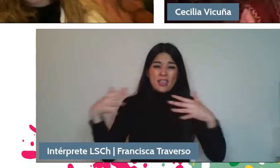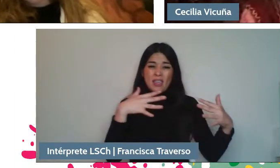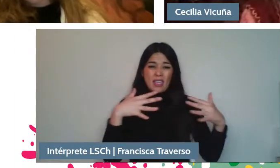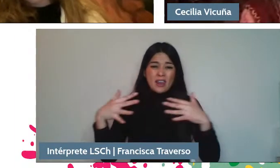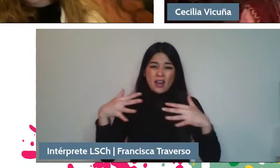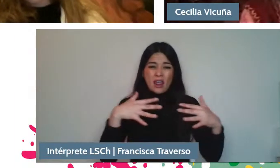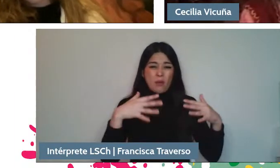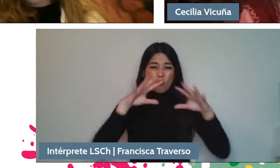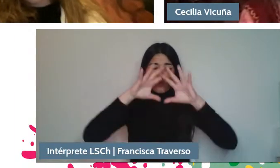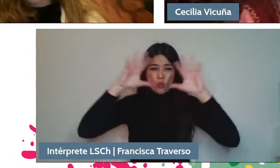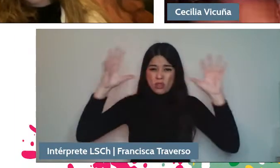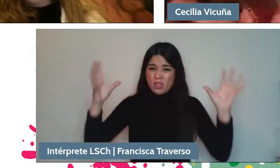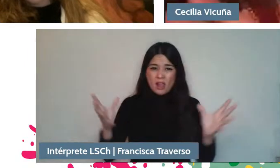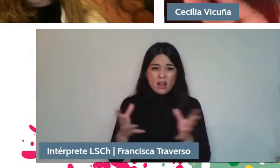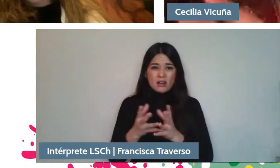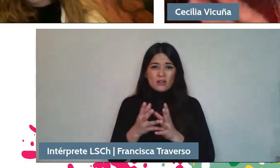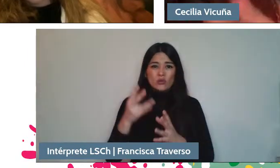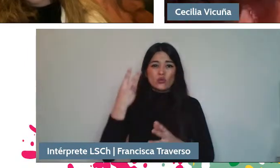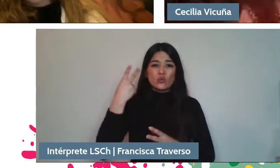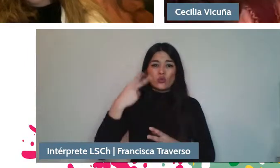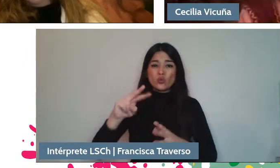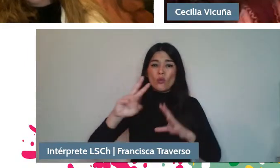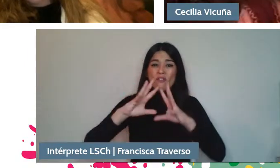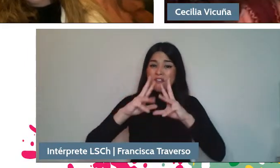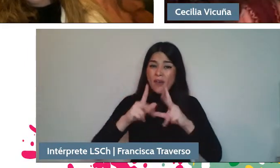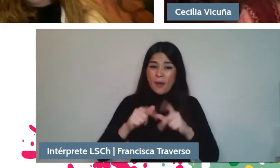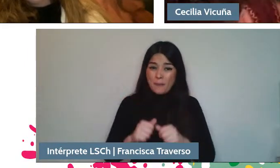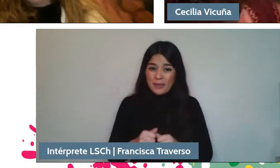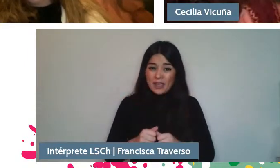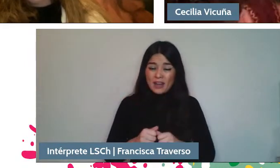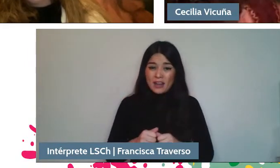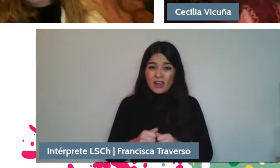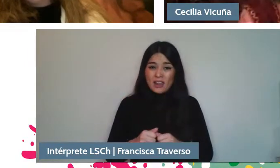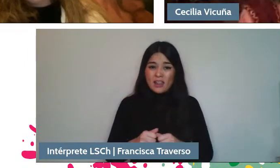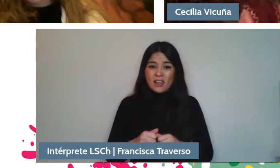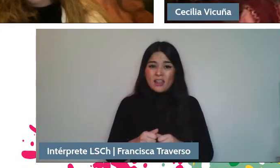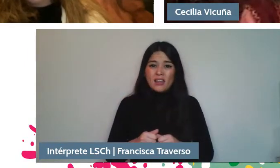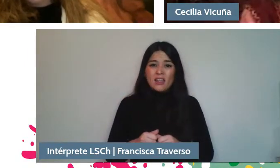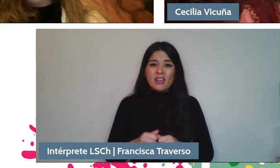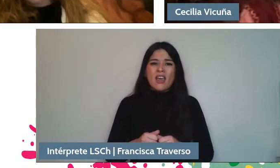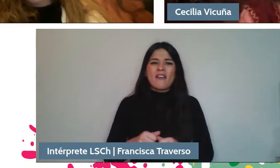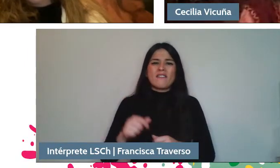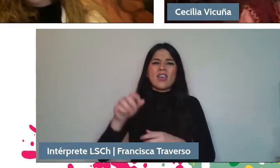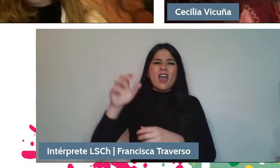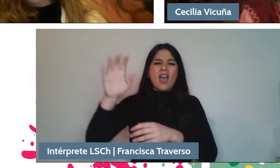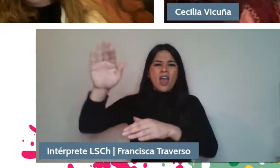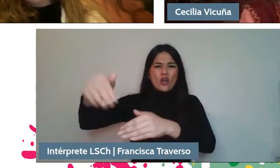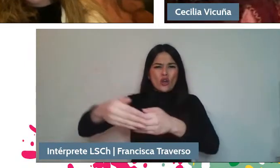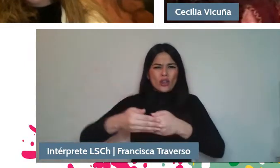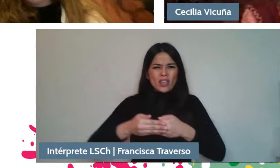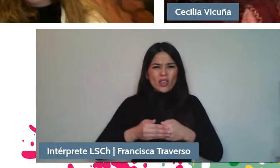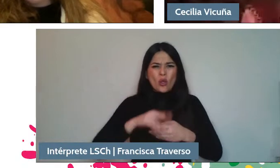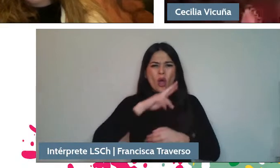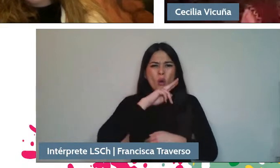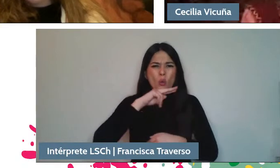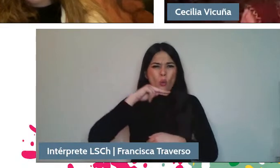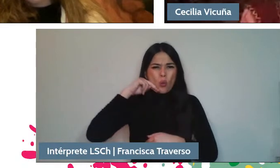Su familia había acogido no solamente a judíos que habían huido del holocausto